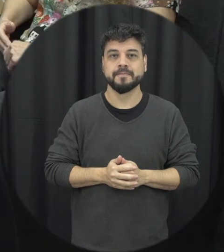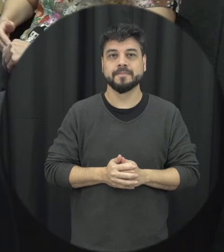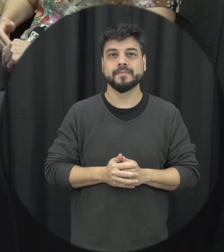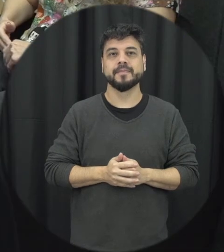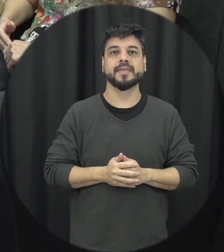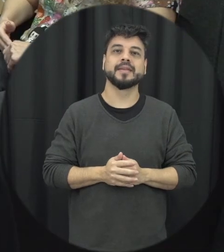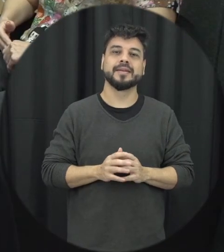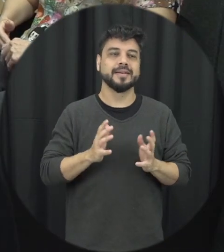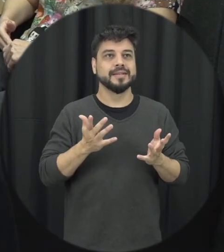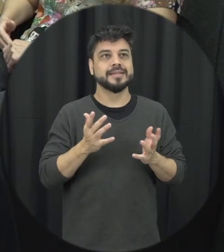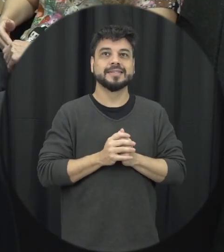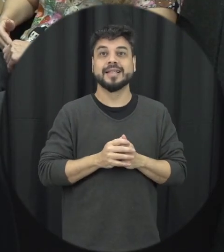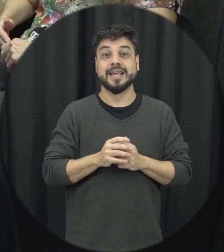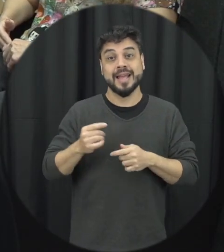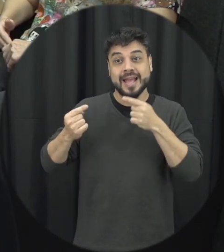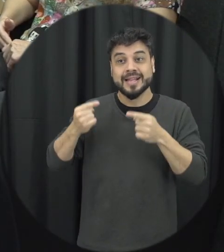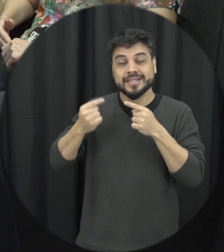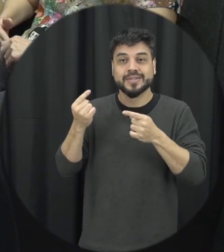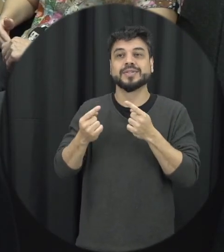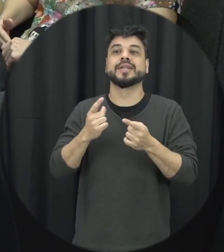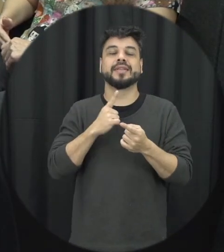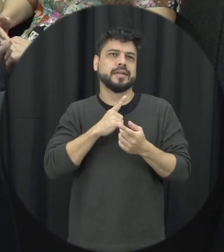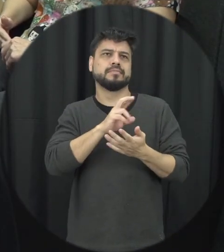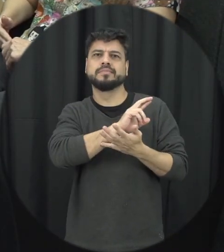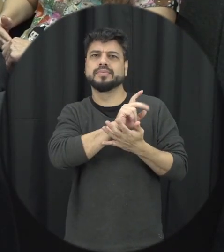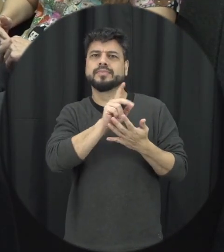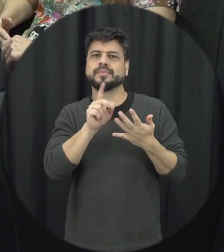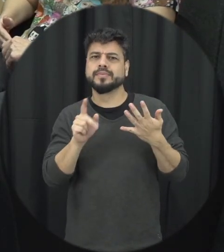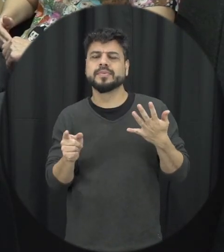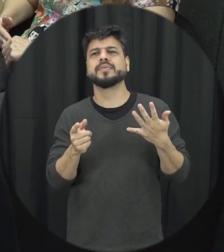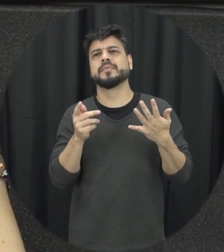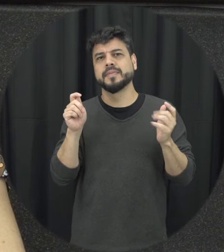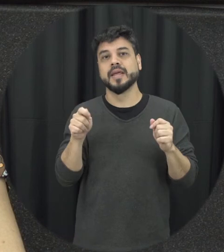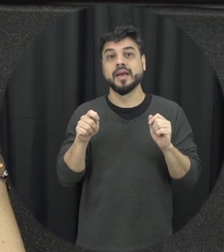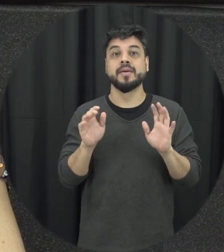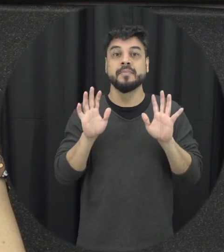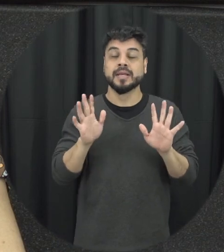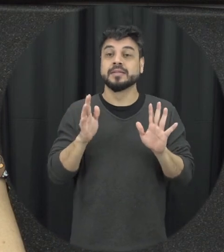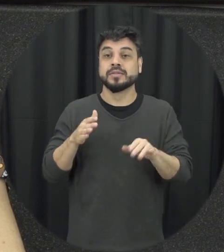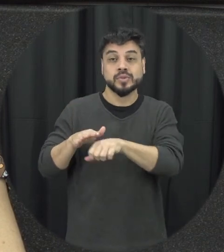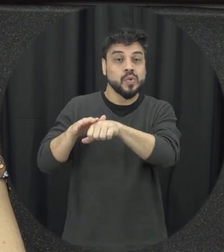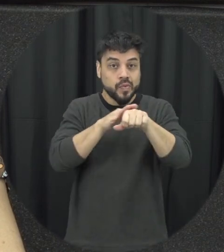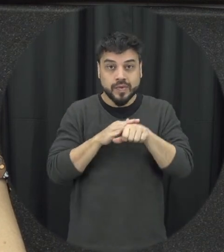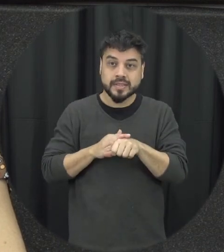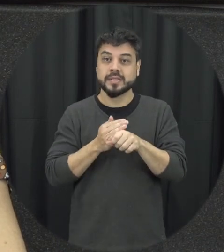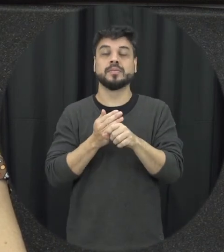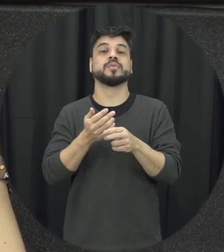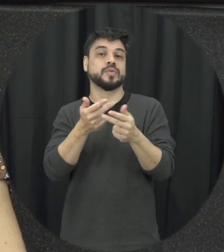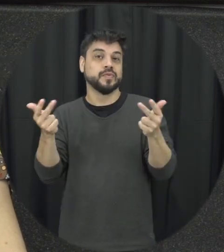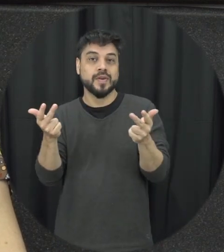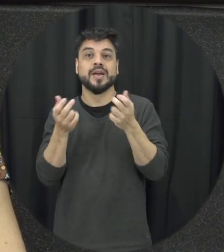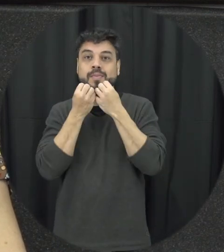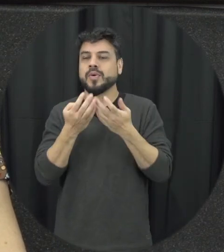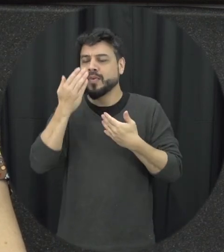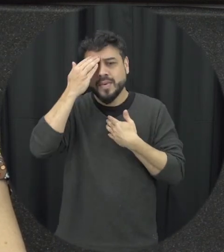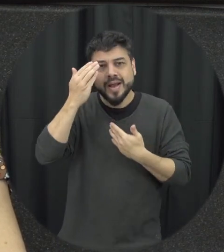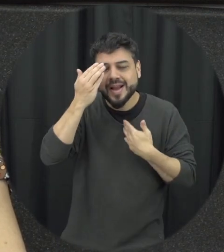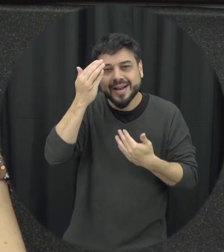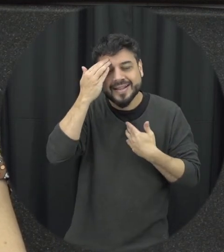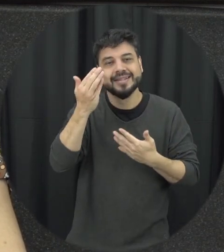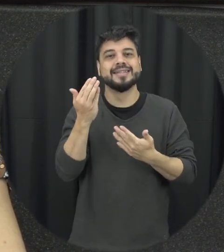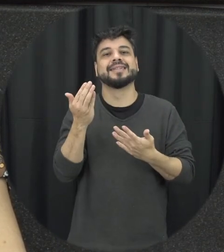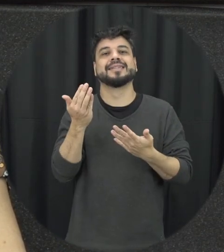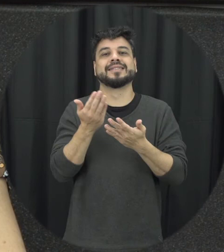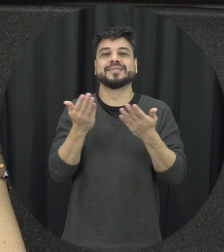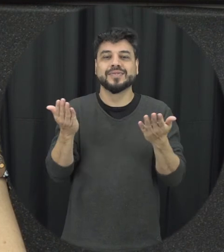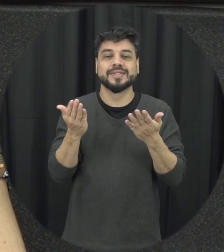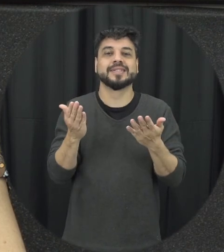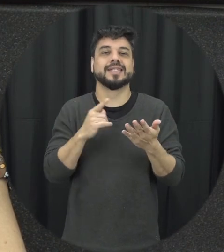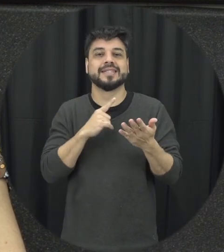e essa discussão dá pano pra manga né mas eu acho que basicamente é isso agradeço imensamente aí a